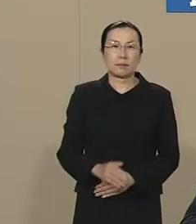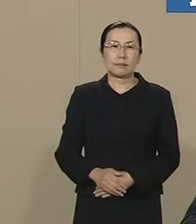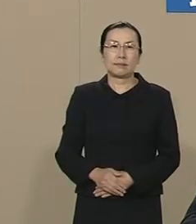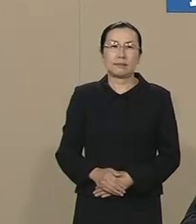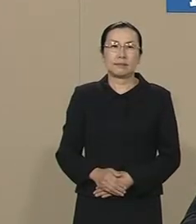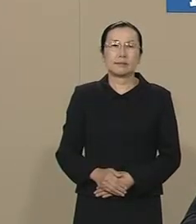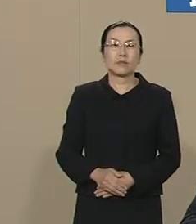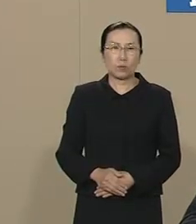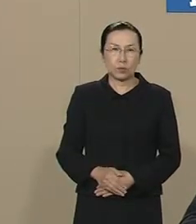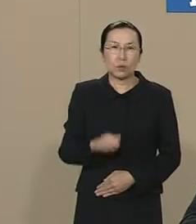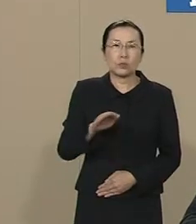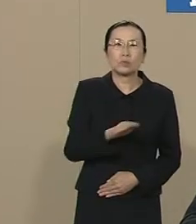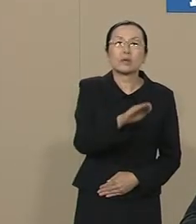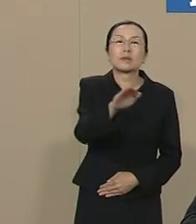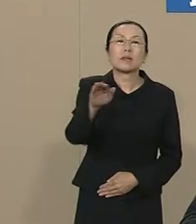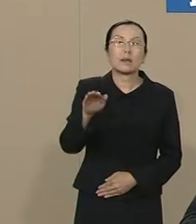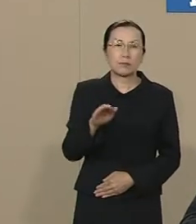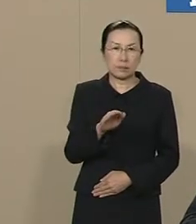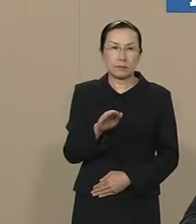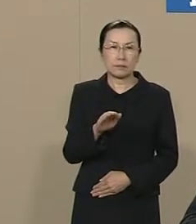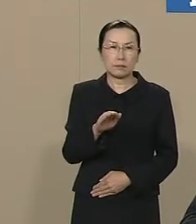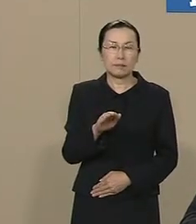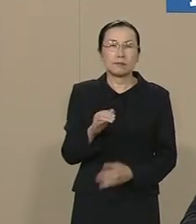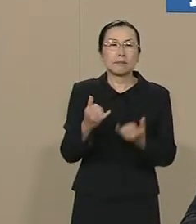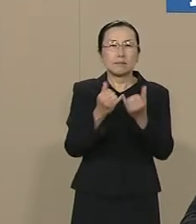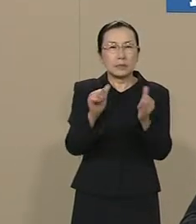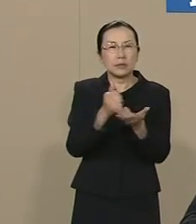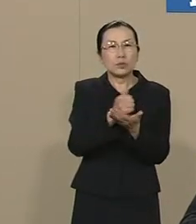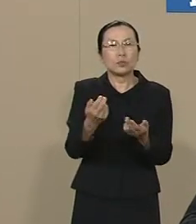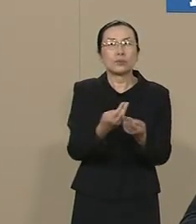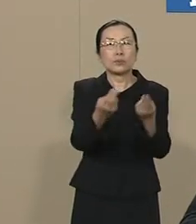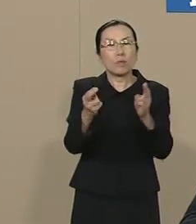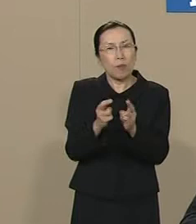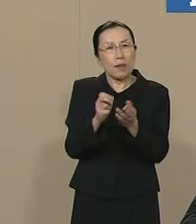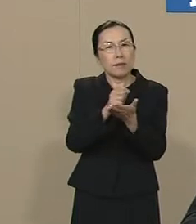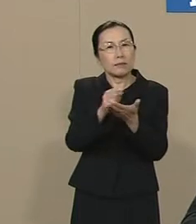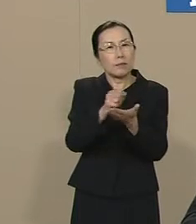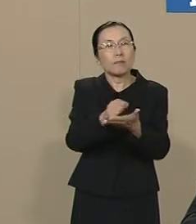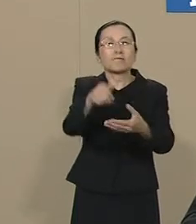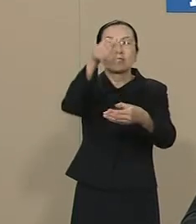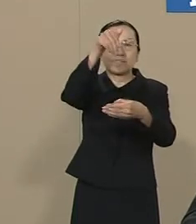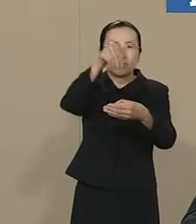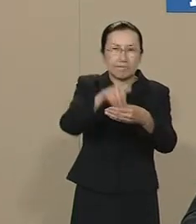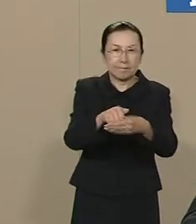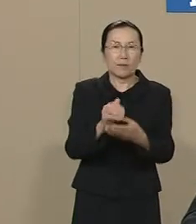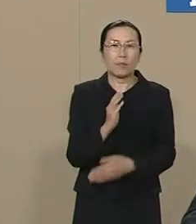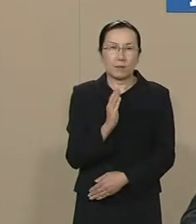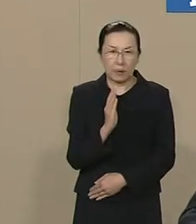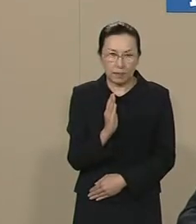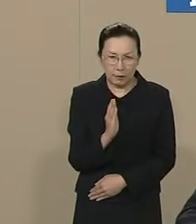どうぞ､有権者の皆さん､ 民主党へ 投票をお願いいたします｡